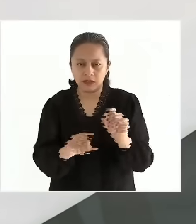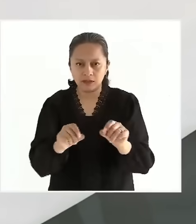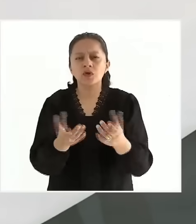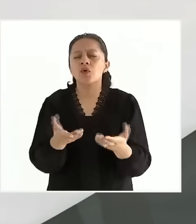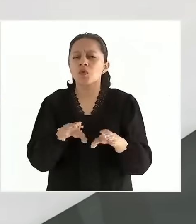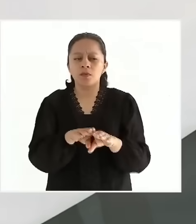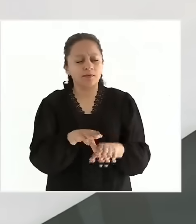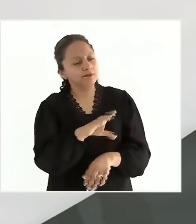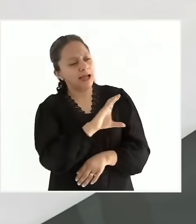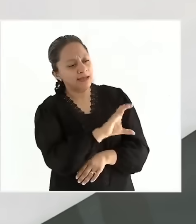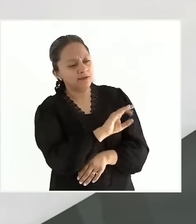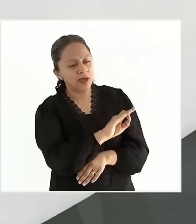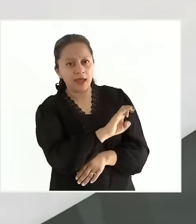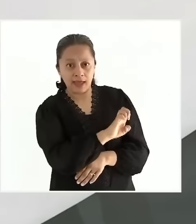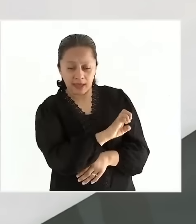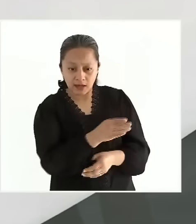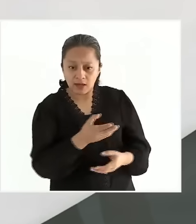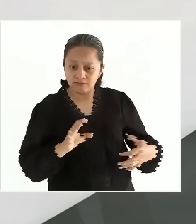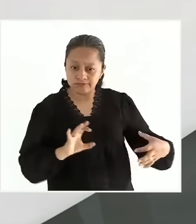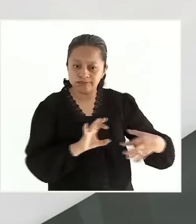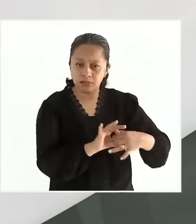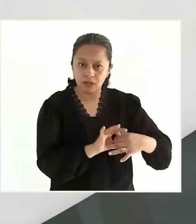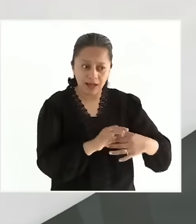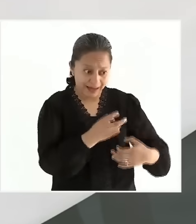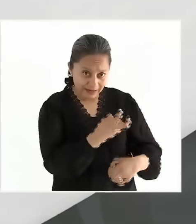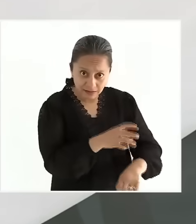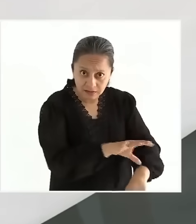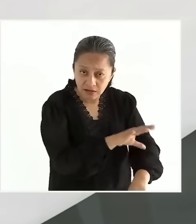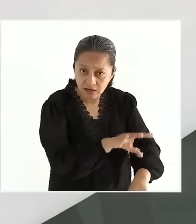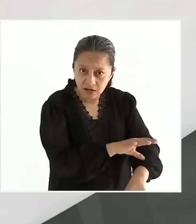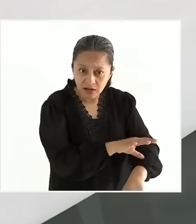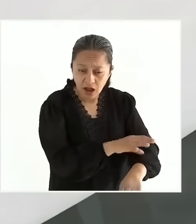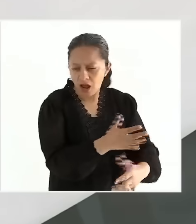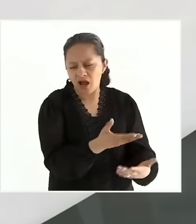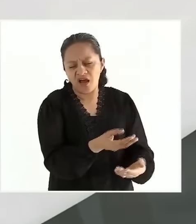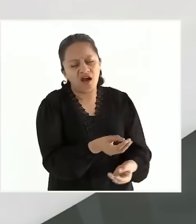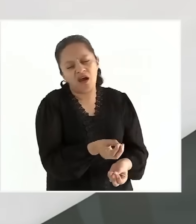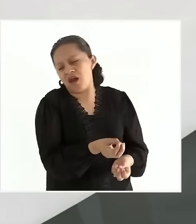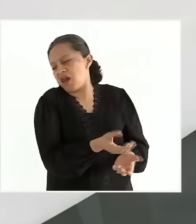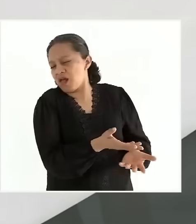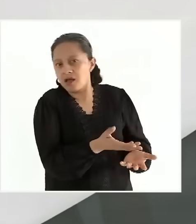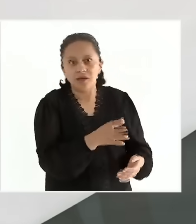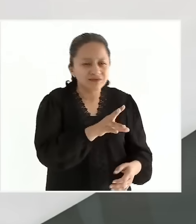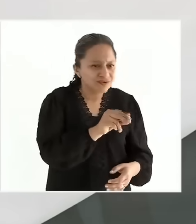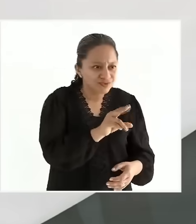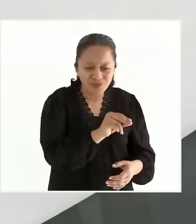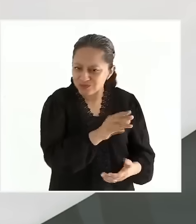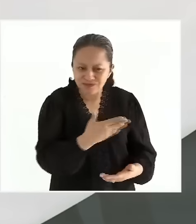Federal de Electricidad, porque la energía no es cualquier mercancía, es un bien estratégico,